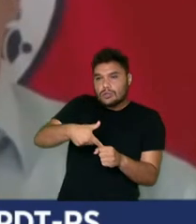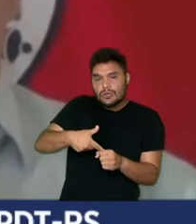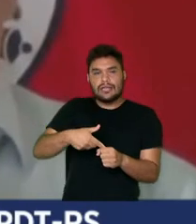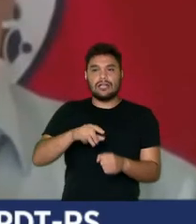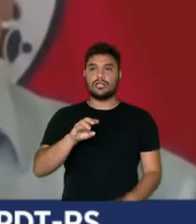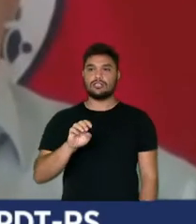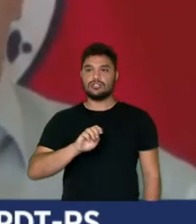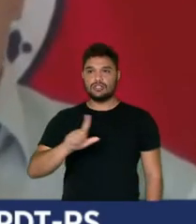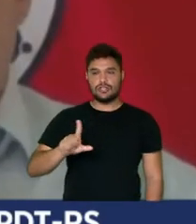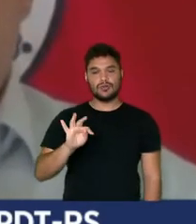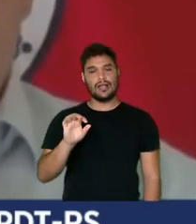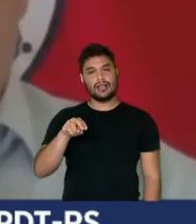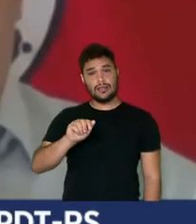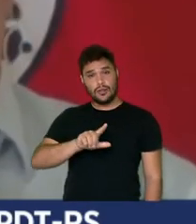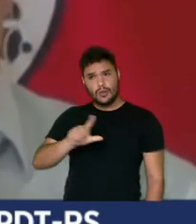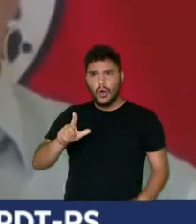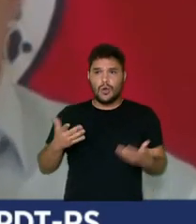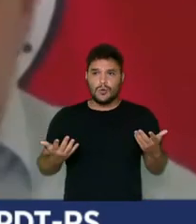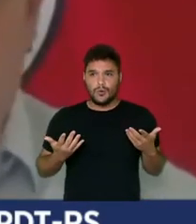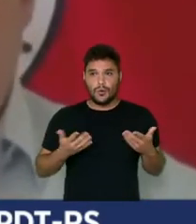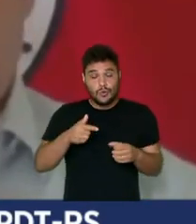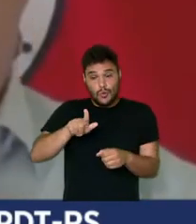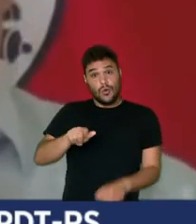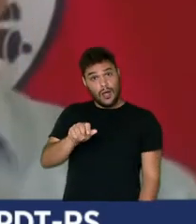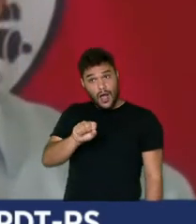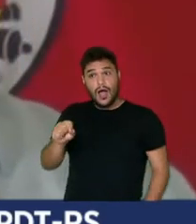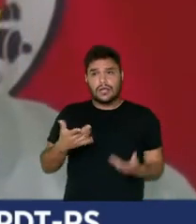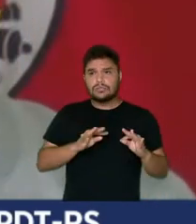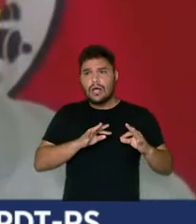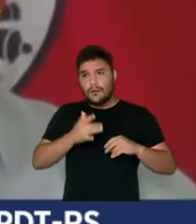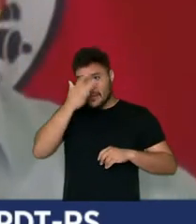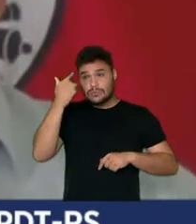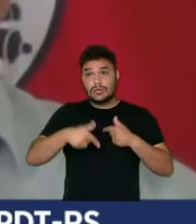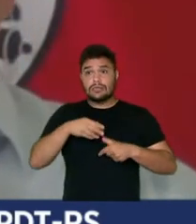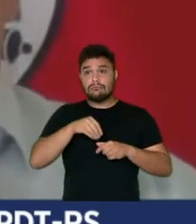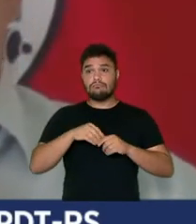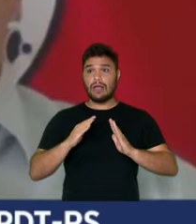ESSA CONTA DA GASOLINA, DO DIESEL, DO ETANOL E, ENFIM, DO GÁS DE COZINHA, A DONA DE CASA ESTÁ PAGO ANDO ESSA